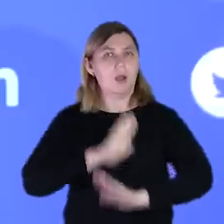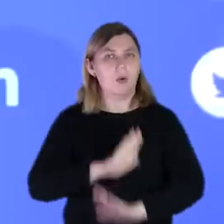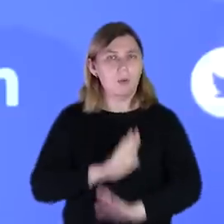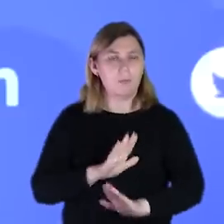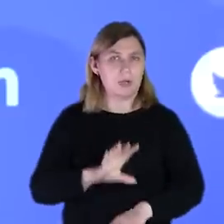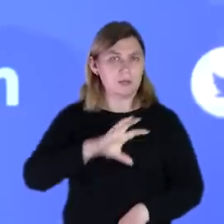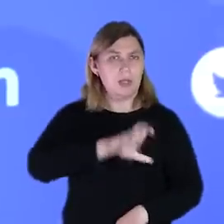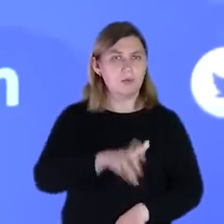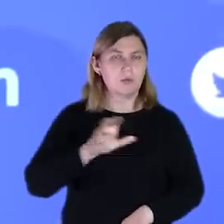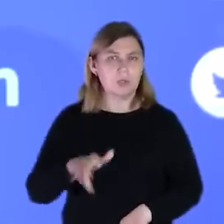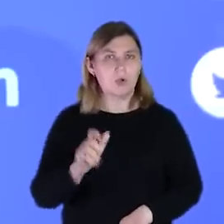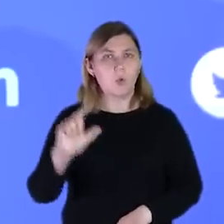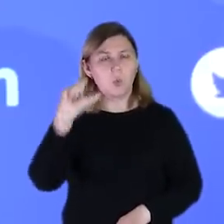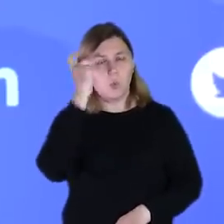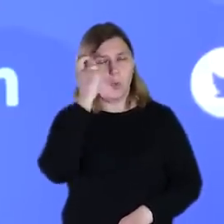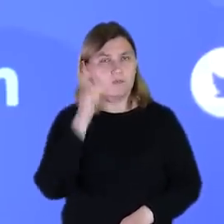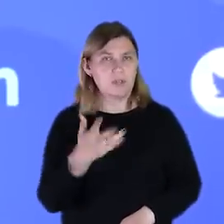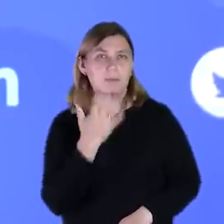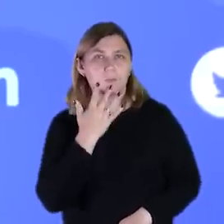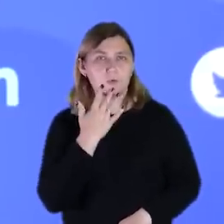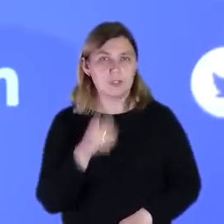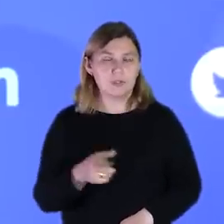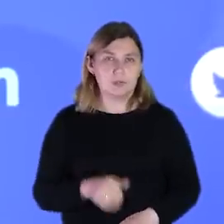sztabowcy Sztabu Głównego określali)